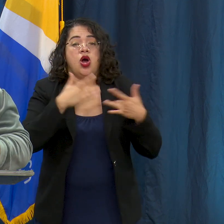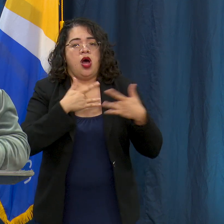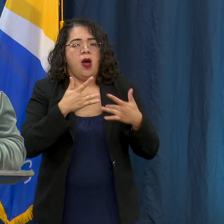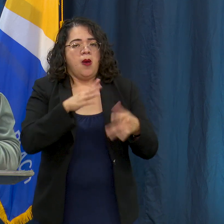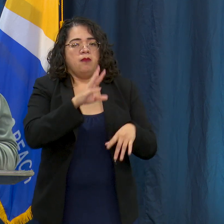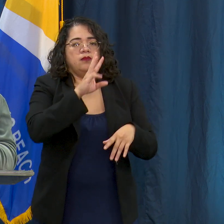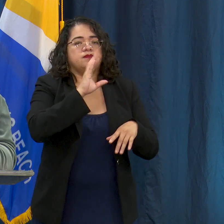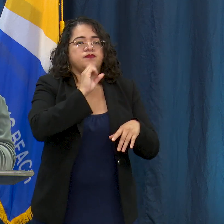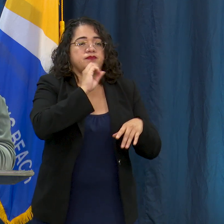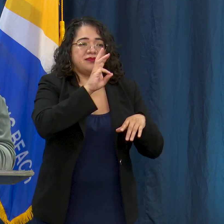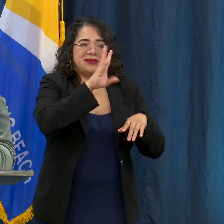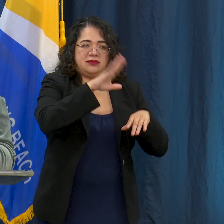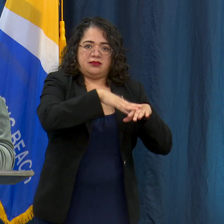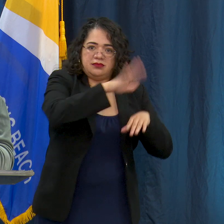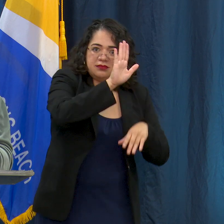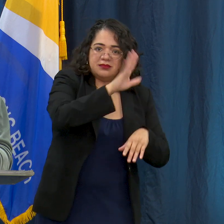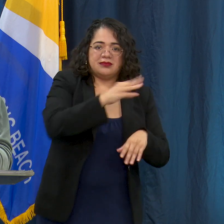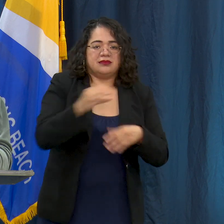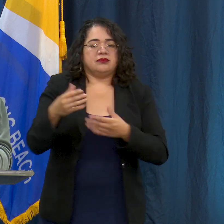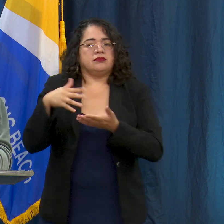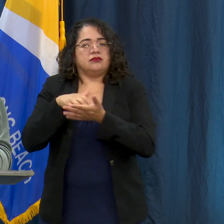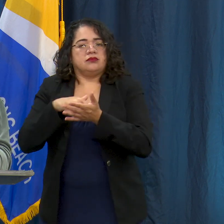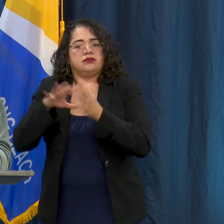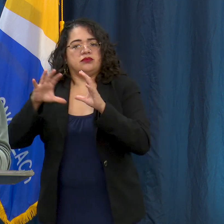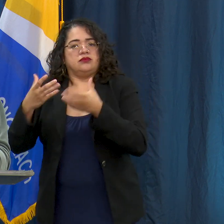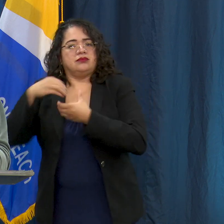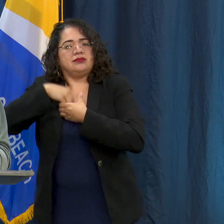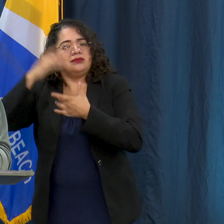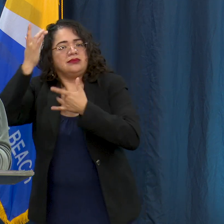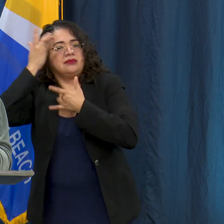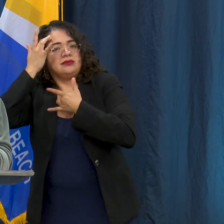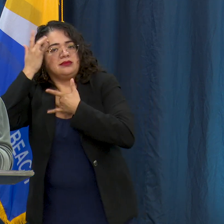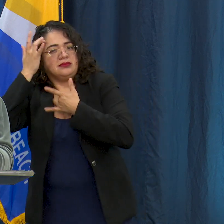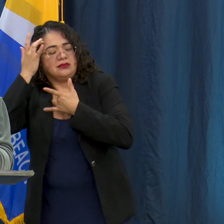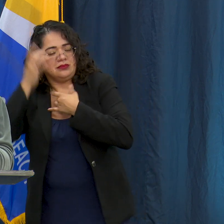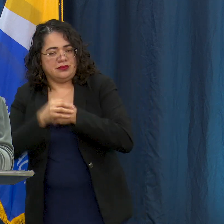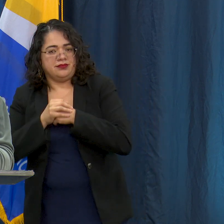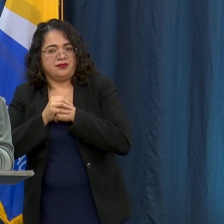este es importante que nuestra public on de adult O's mayores y cual kir persona